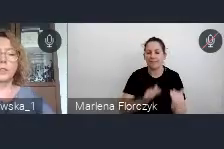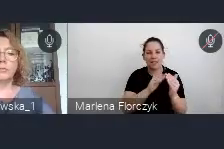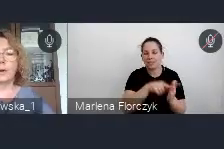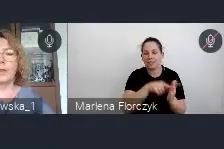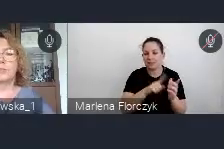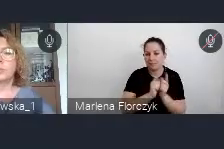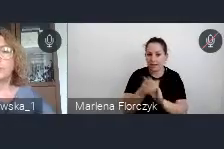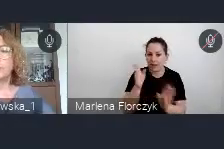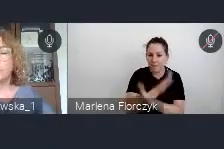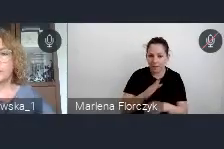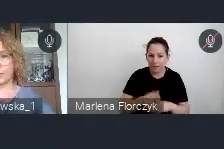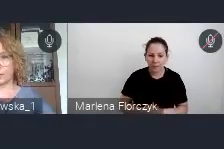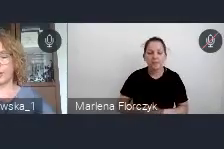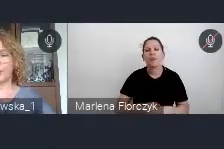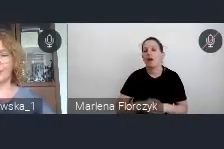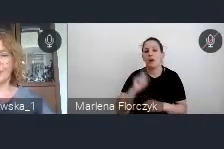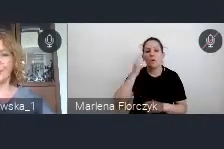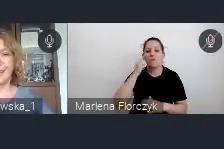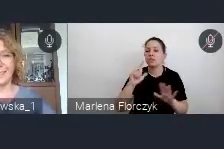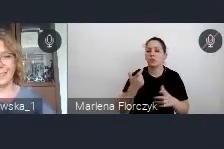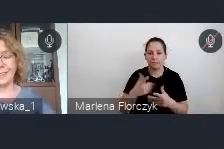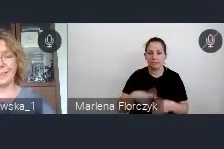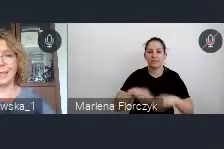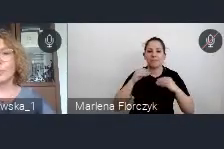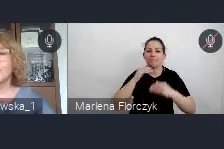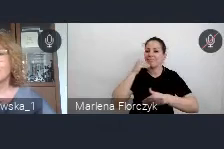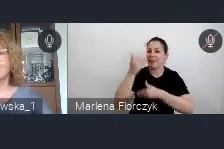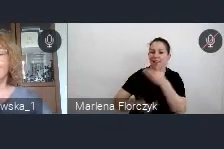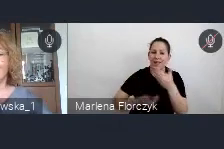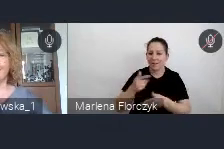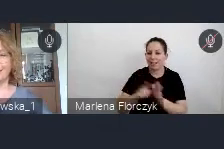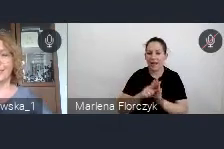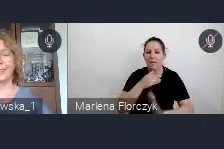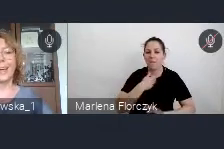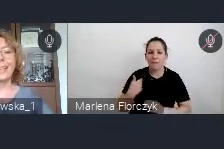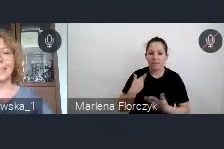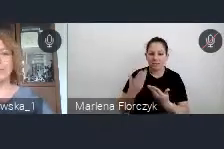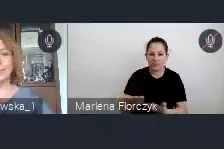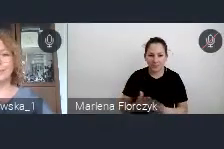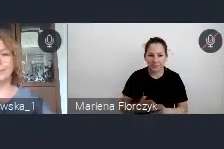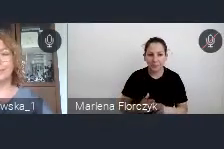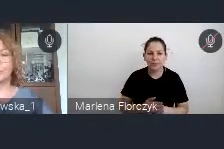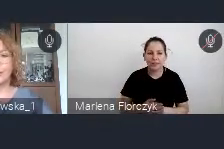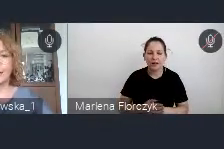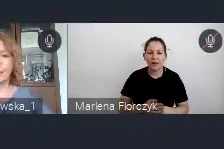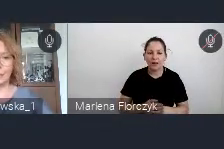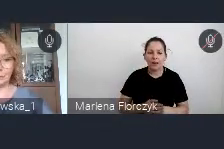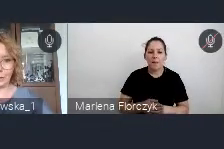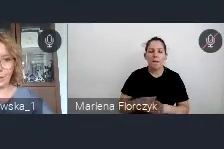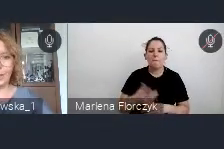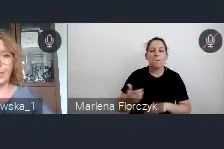Szanowni państwo, przede wszystkim zacznę od gratulacji dla Polski od Clary De La Torre, menadżera tej misji.